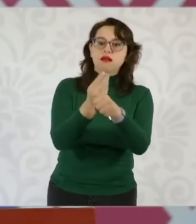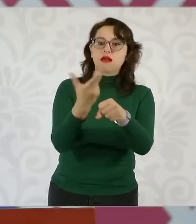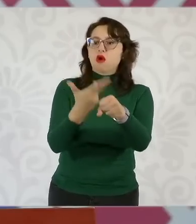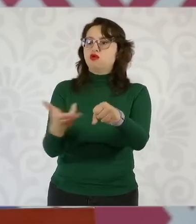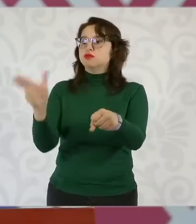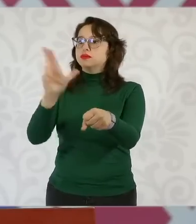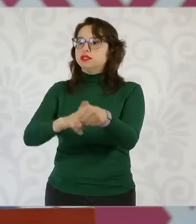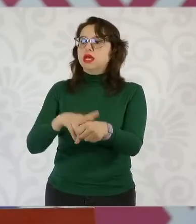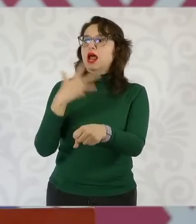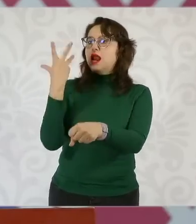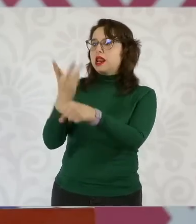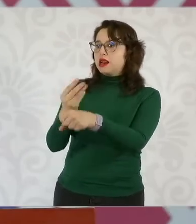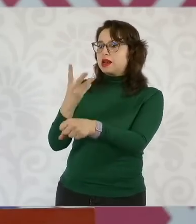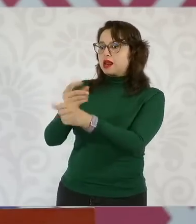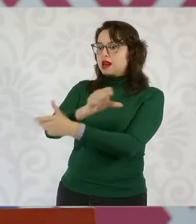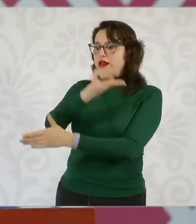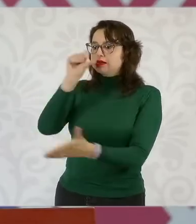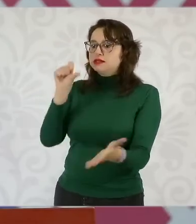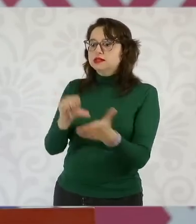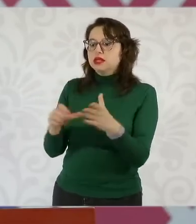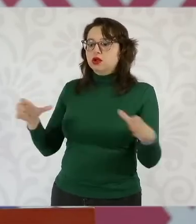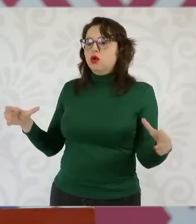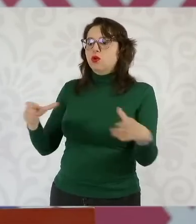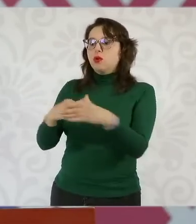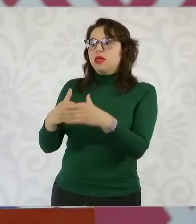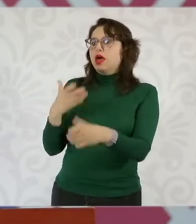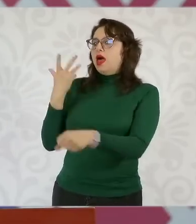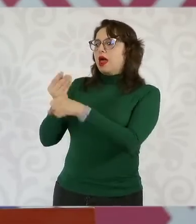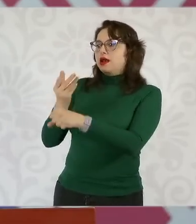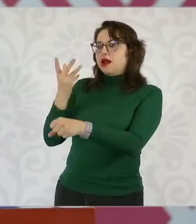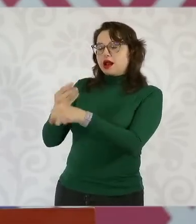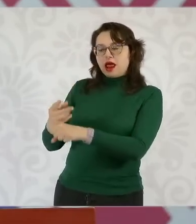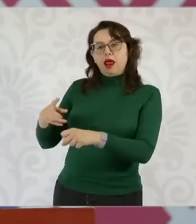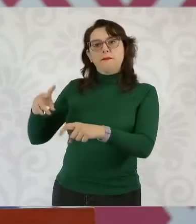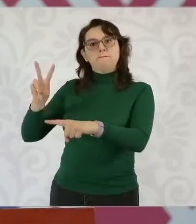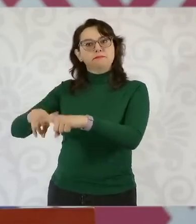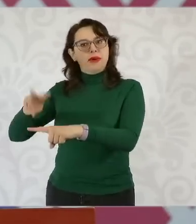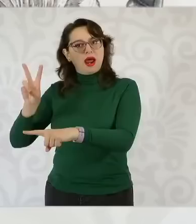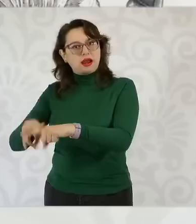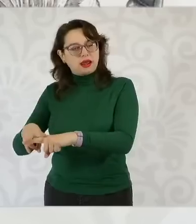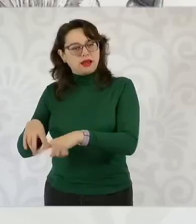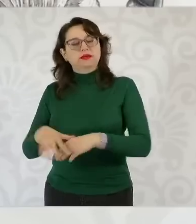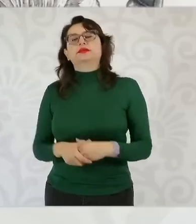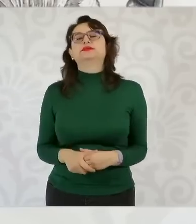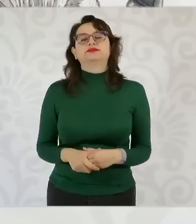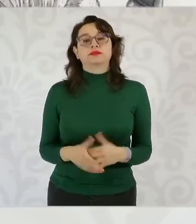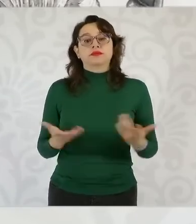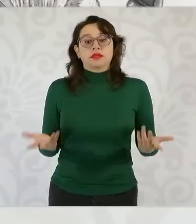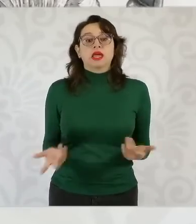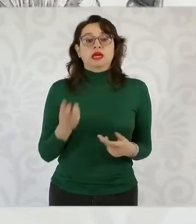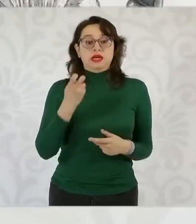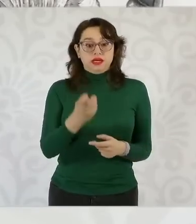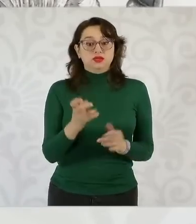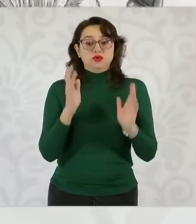parques y espacios públicos señora presidenta de hecho ya hemos tenido el honor de trabajar juntos